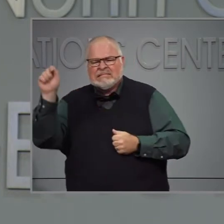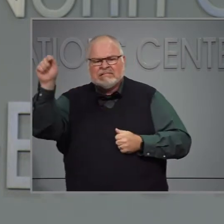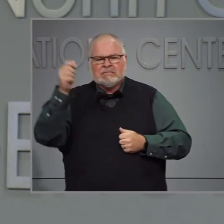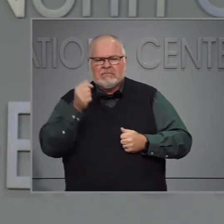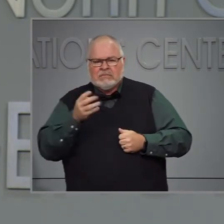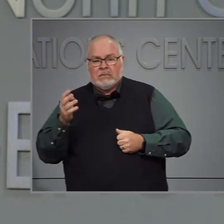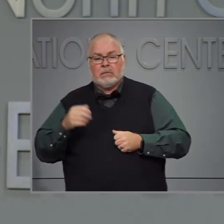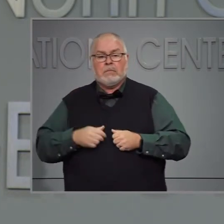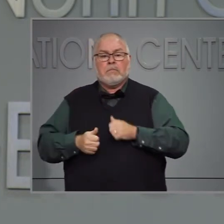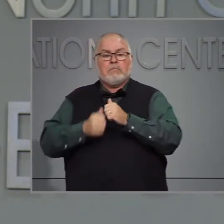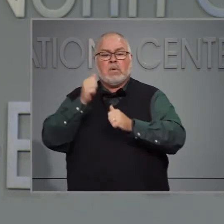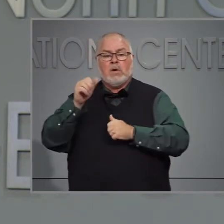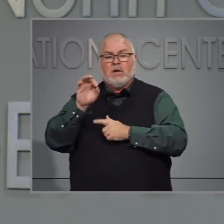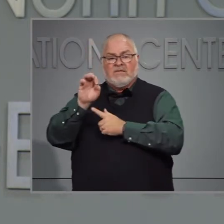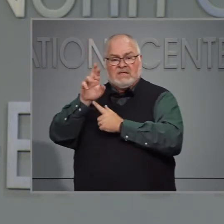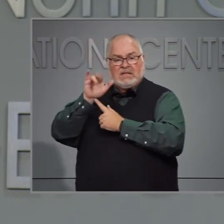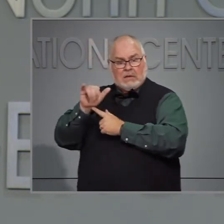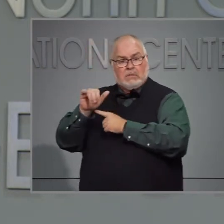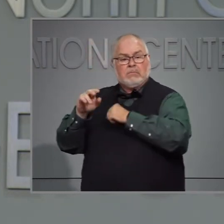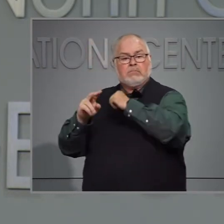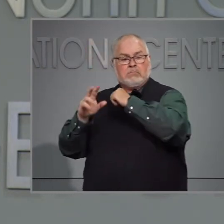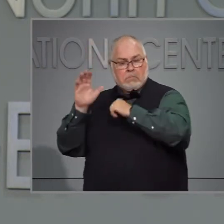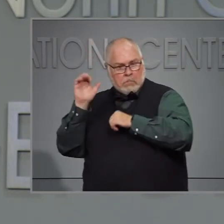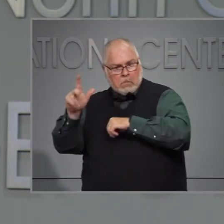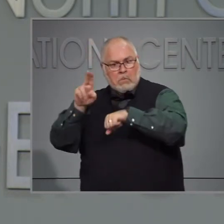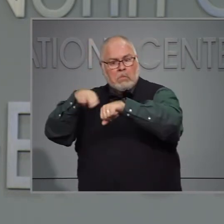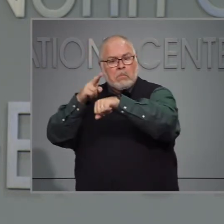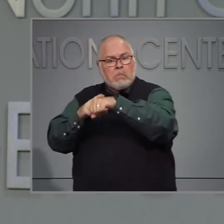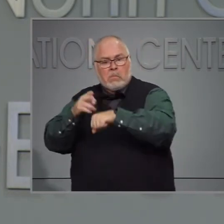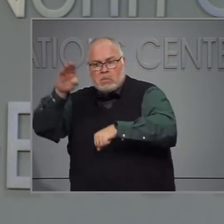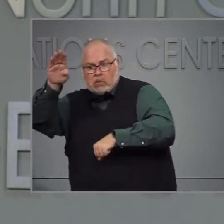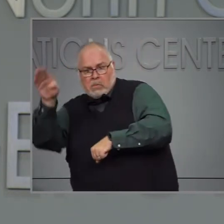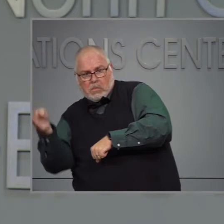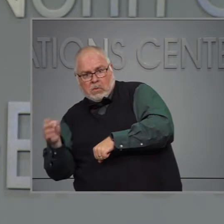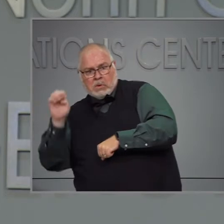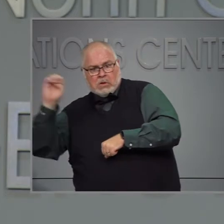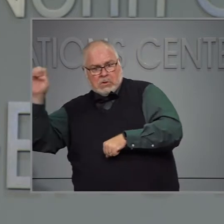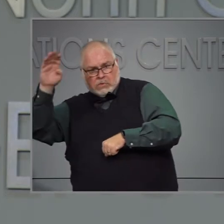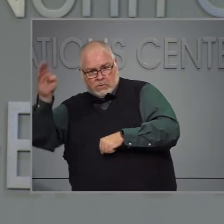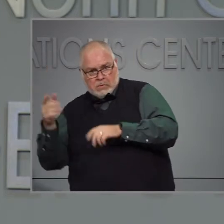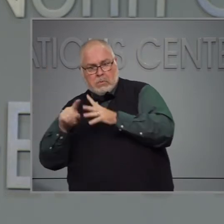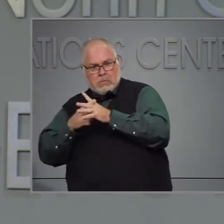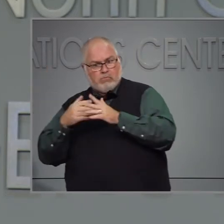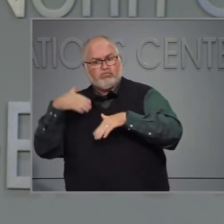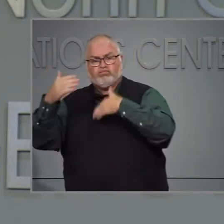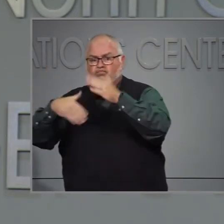y que se sigue el trabajo en cinco de caminos secundarios y la mayoría de los ferris ya